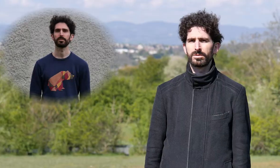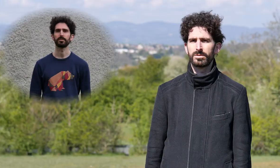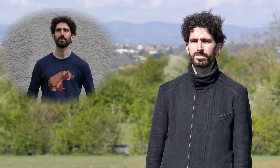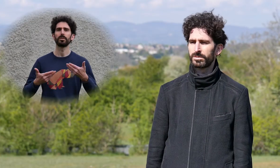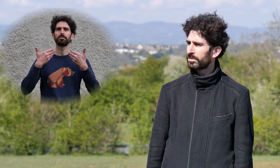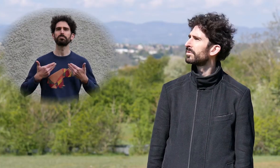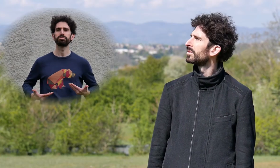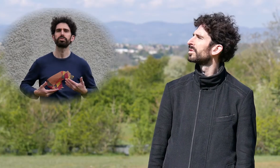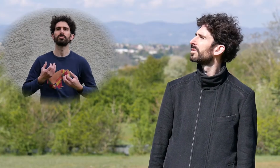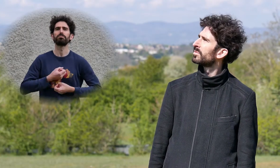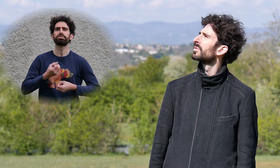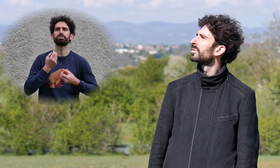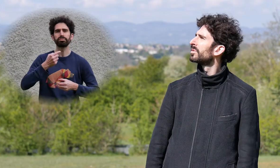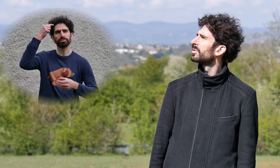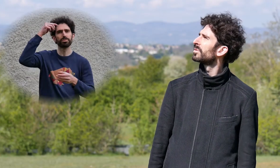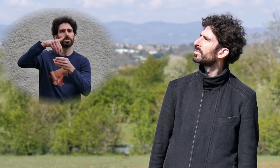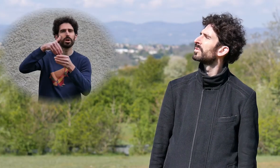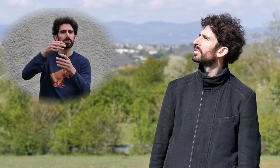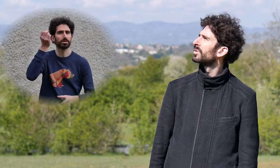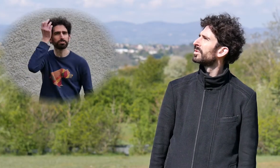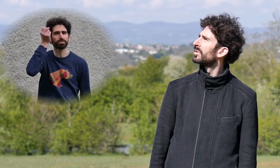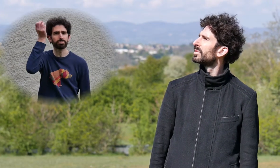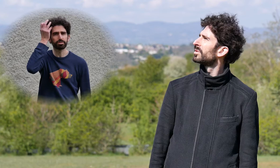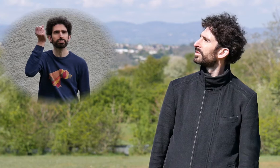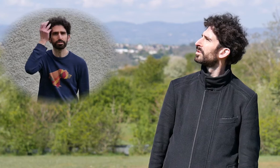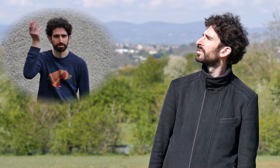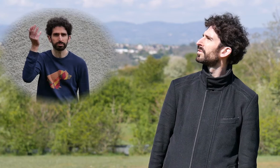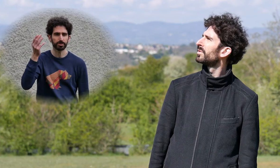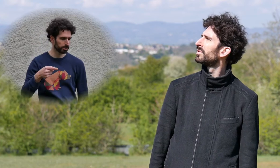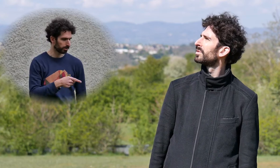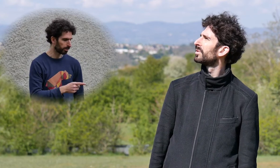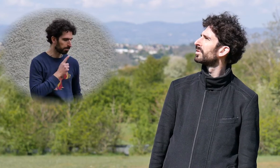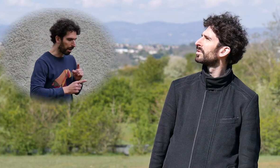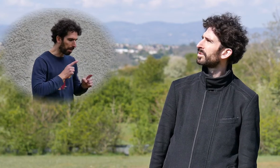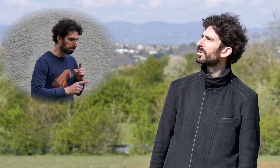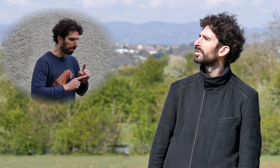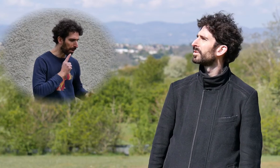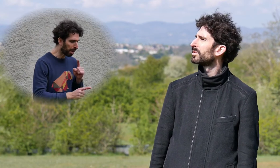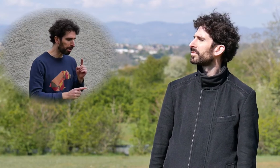* Je suis la parole intérieure . * * Je m'exprime sous forme d'interjonctions, *